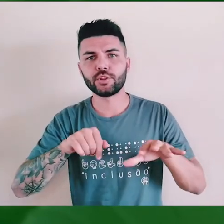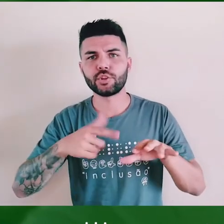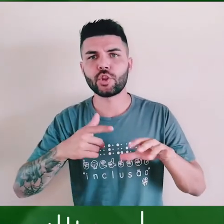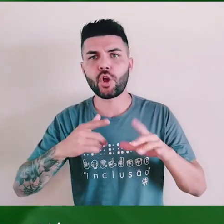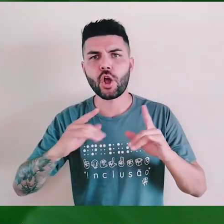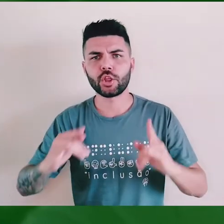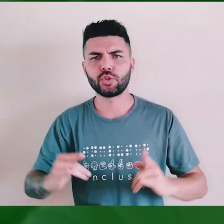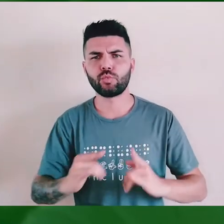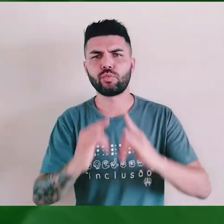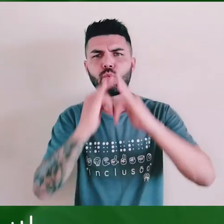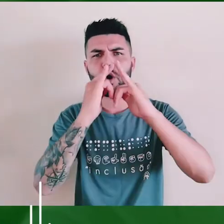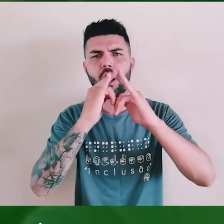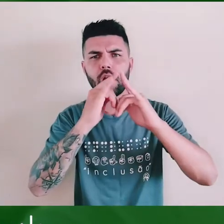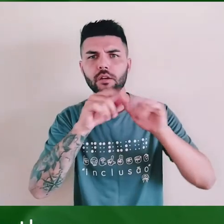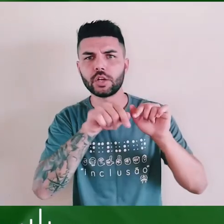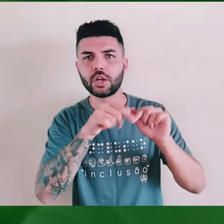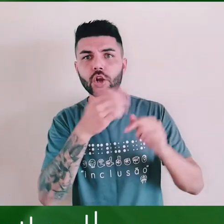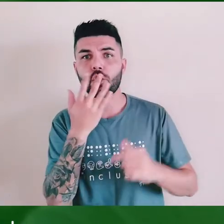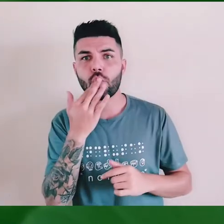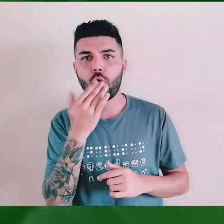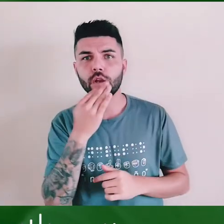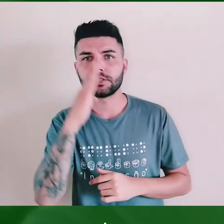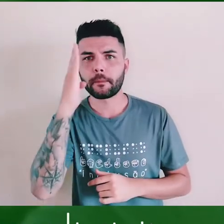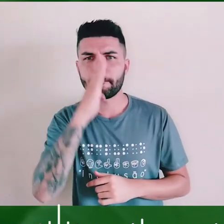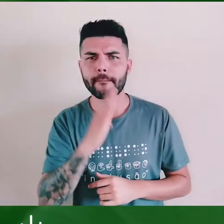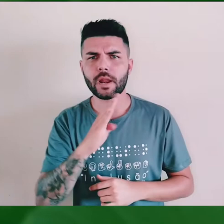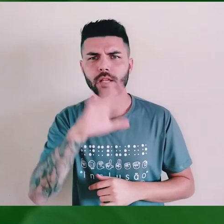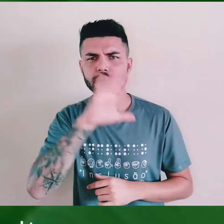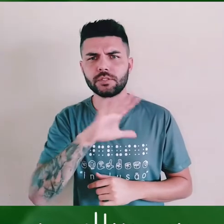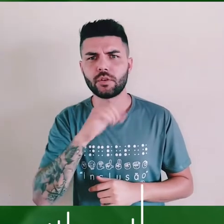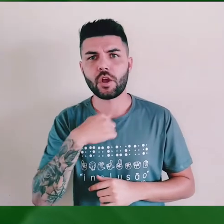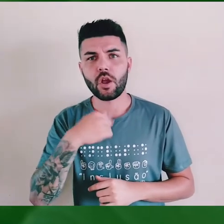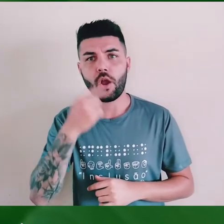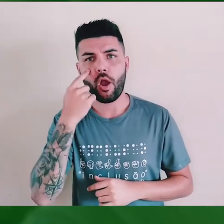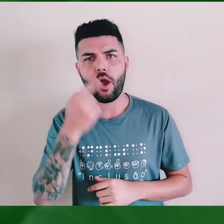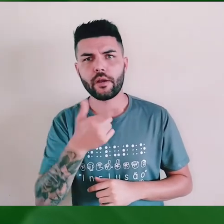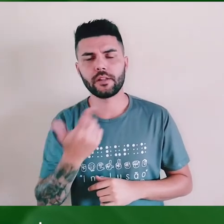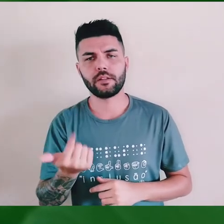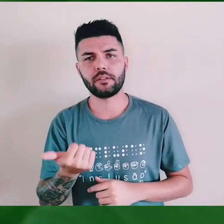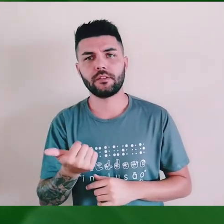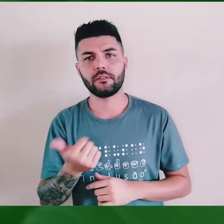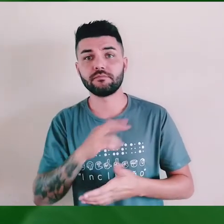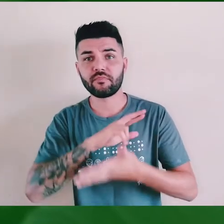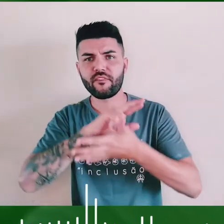Eu falei, só joga no Google: Torre Eiffel, cores, Brasil. Tem vários institutos de pesquisa,